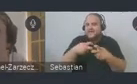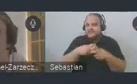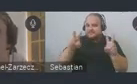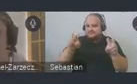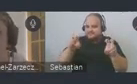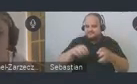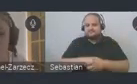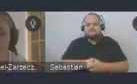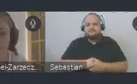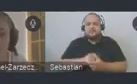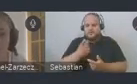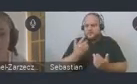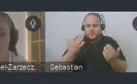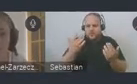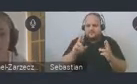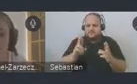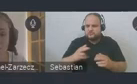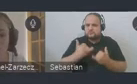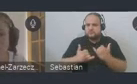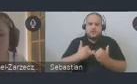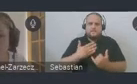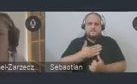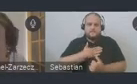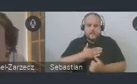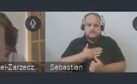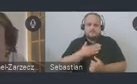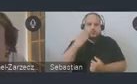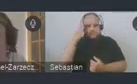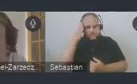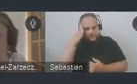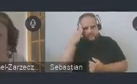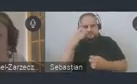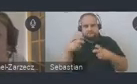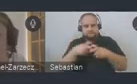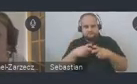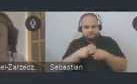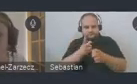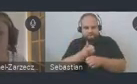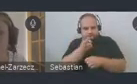Bo zobaczcie. Prosta rzecz, tak? Jeżeli mam kompetencje cyfrowe na podstawowym poziomie,